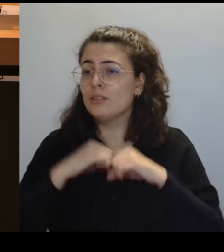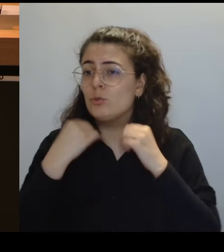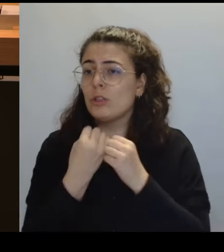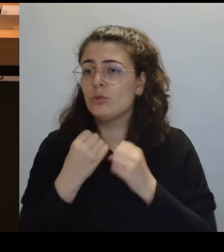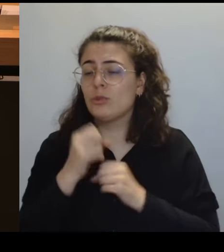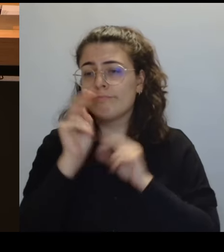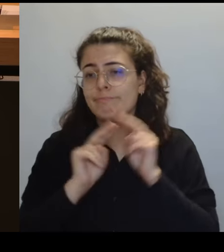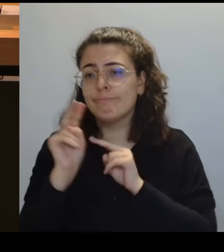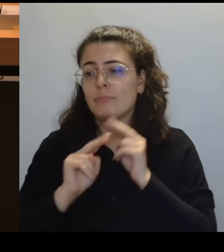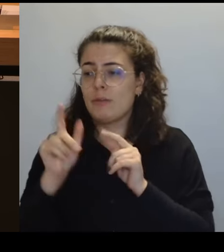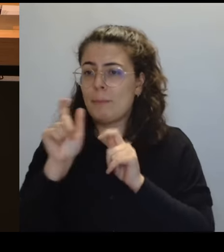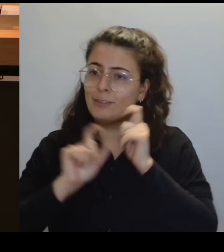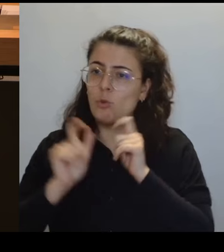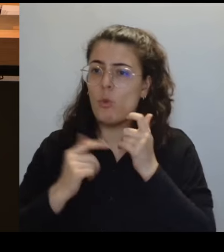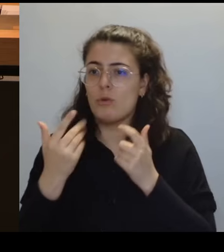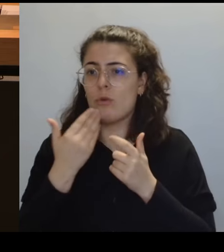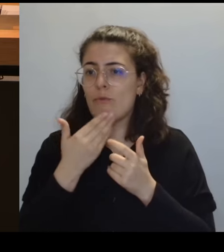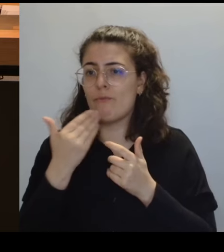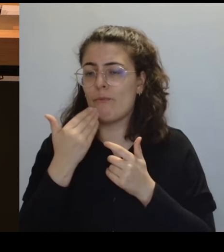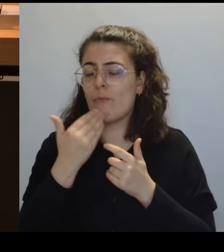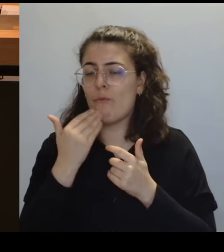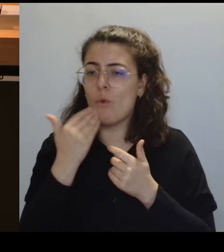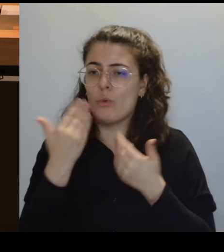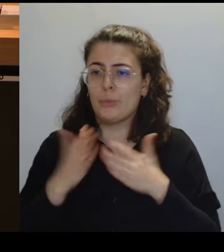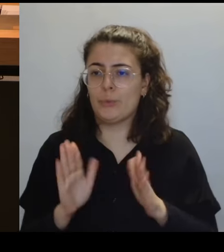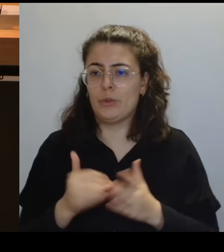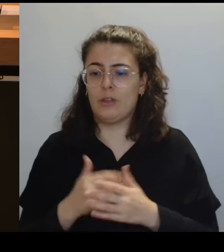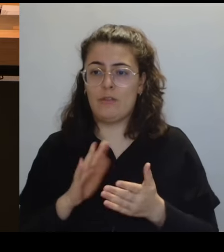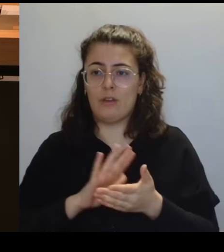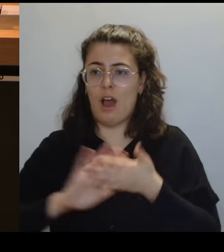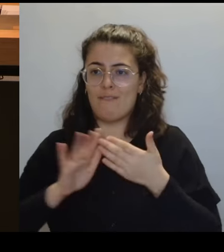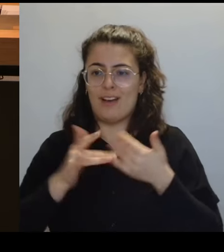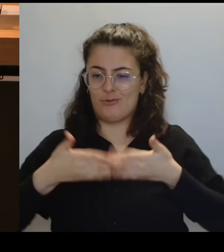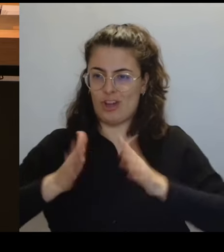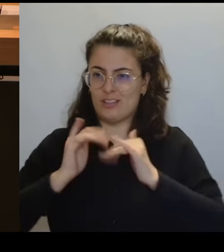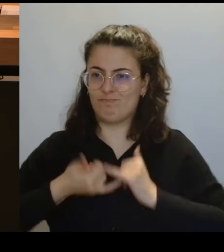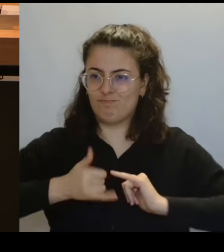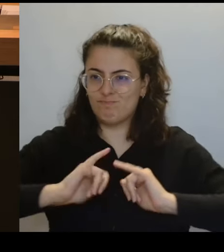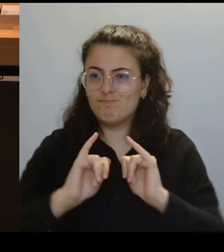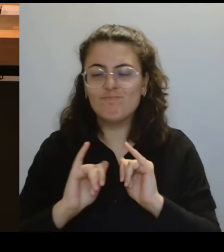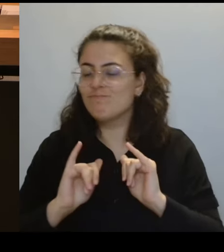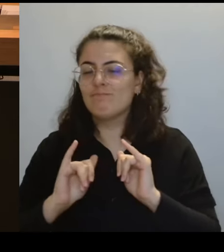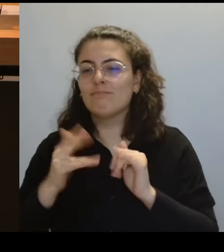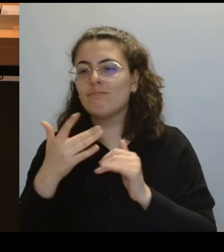Menschen werden ja nicht auf der Straße geboren. Sie landen auf der Straße, weil sie einen Schicksalsschlag erlitten haben